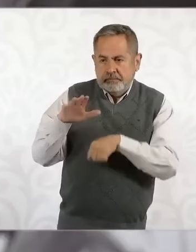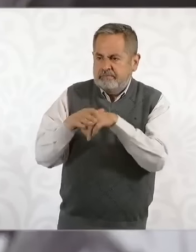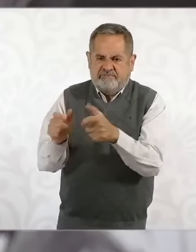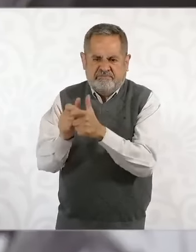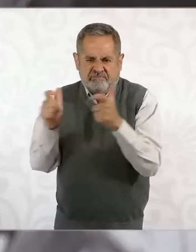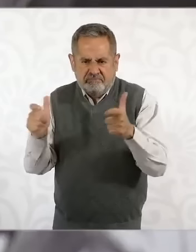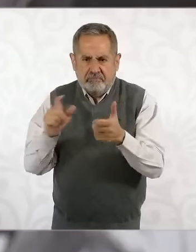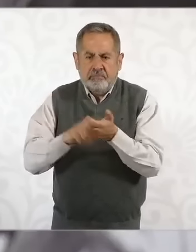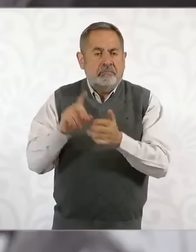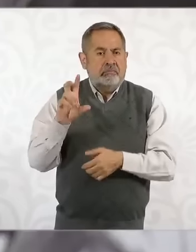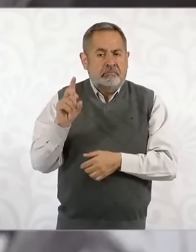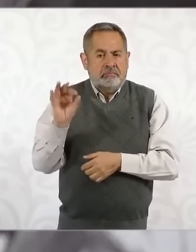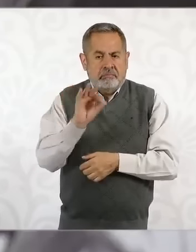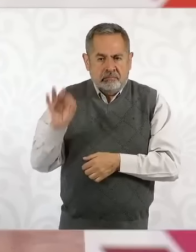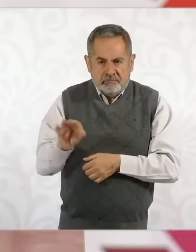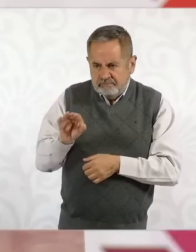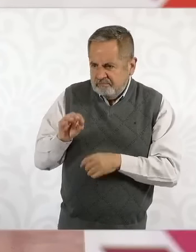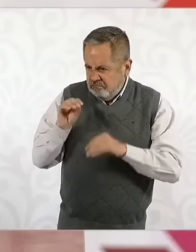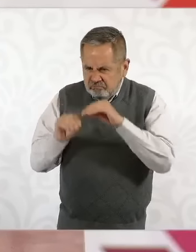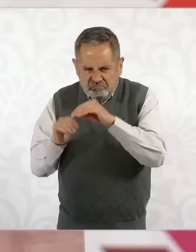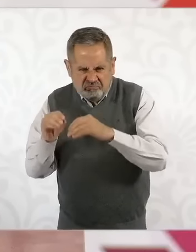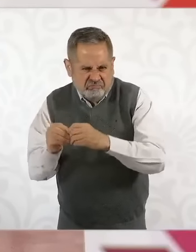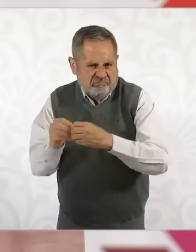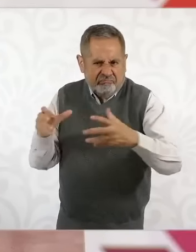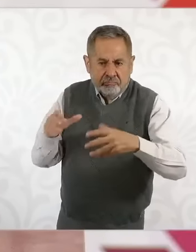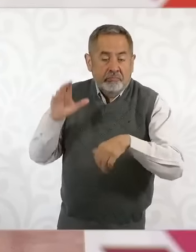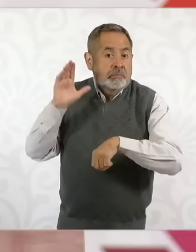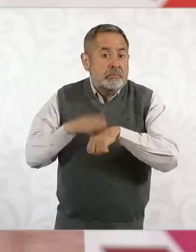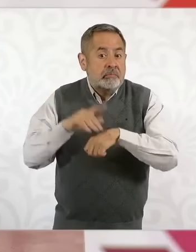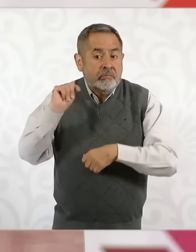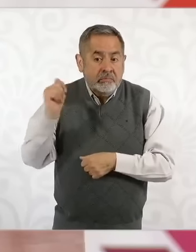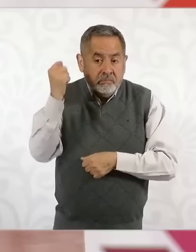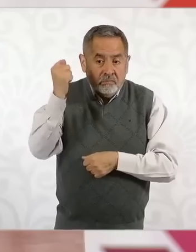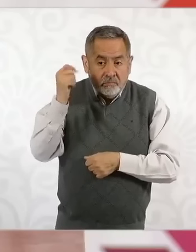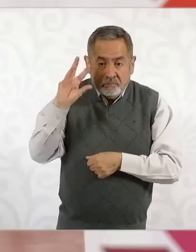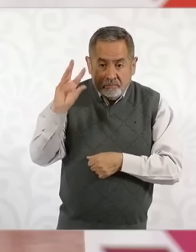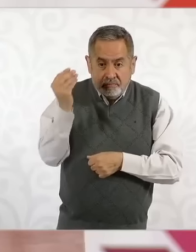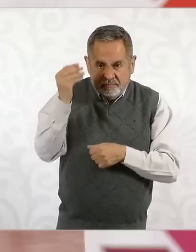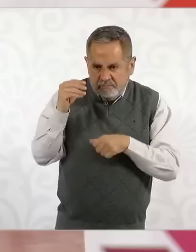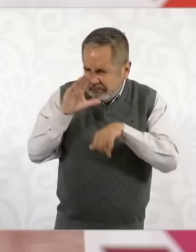más de 30%. Se ha incrementado la tecnología con la que cuenta el Centro Nacional de Inteligencia,